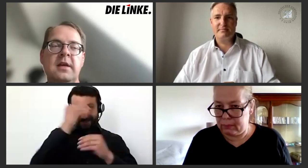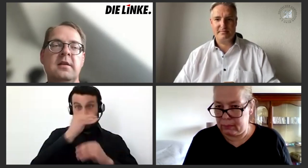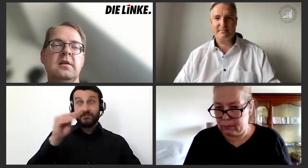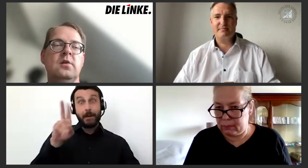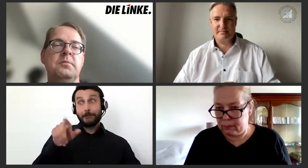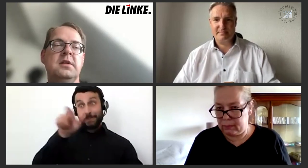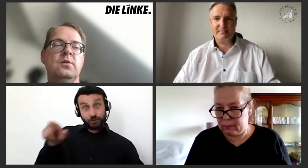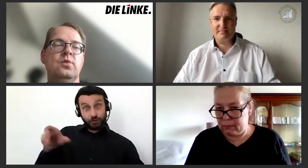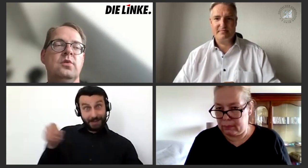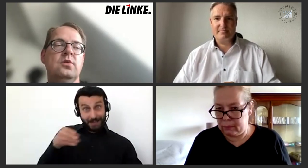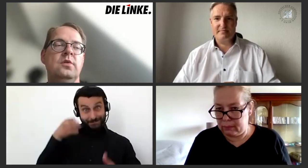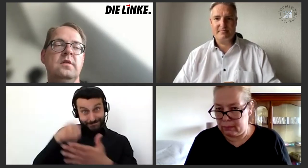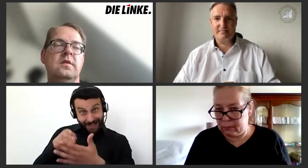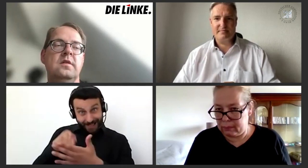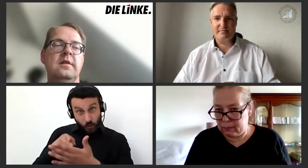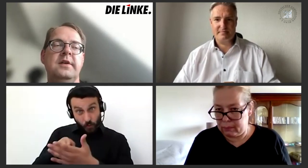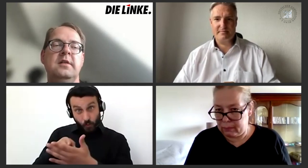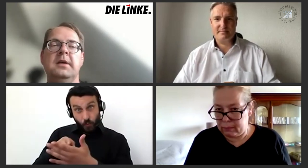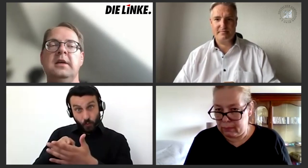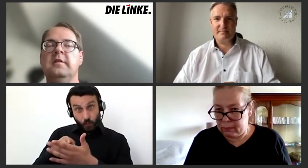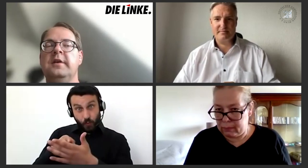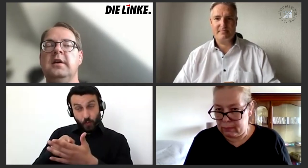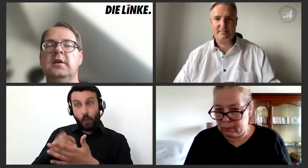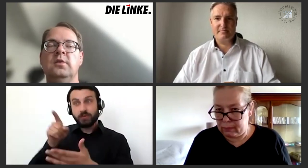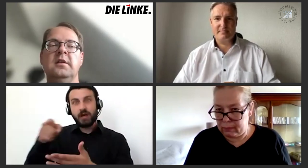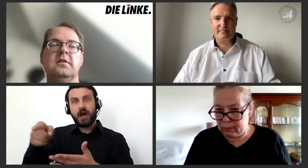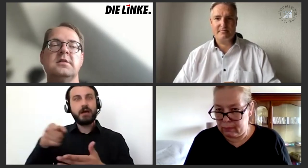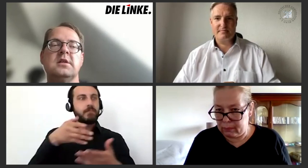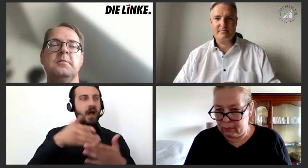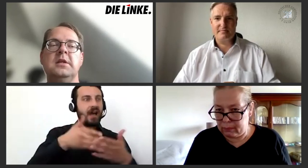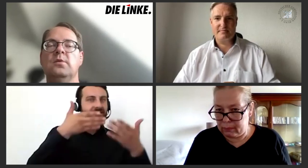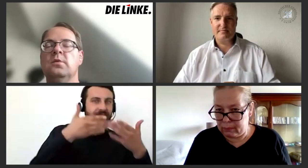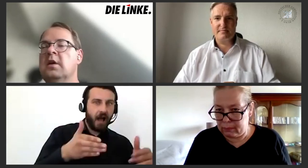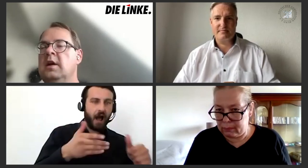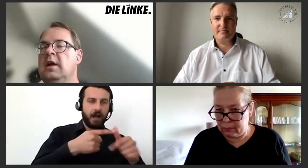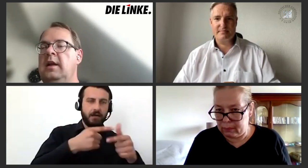mit Behinderung gerade wegen ihrer Behinderung und der fehlenden Barrierefreiheit und anderer